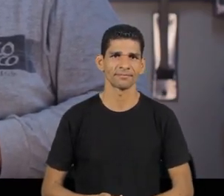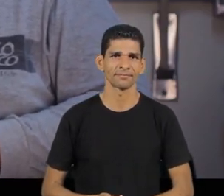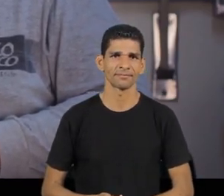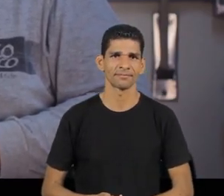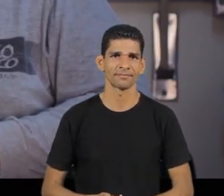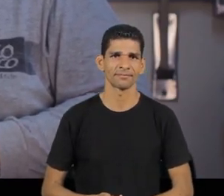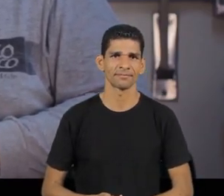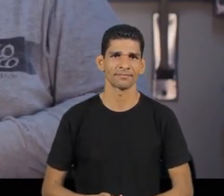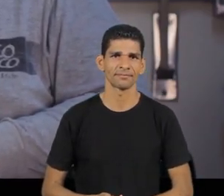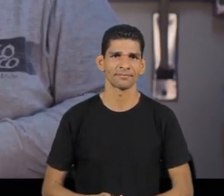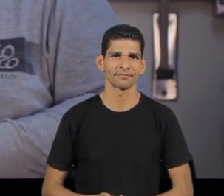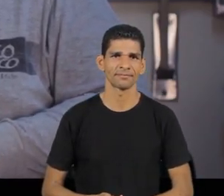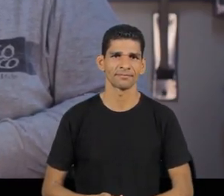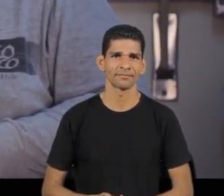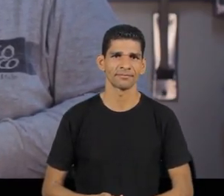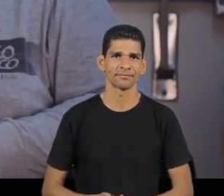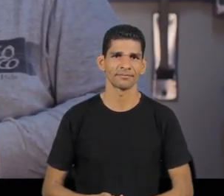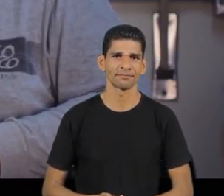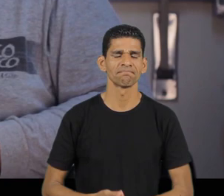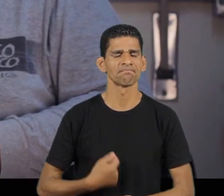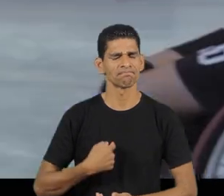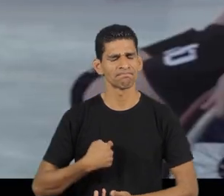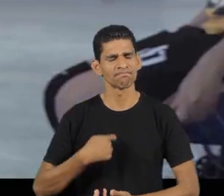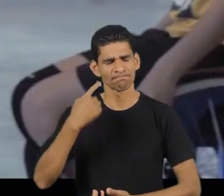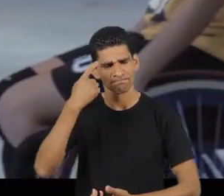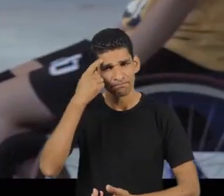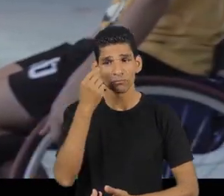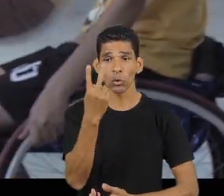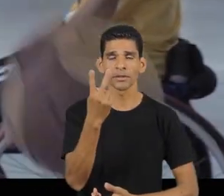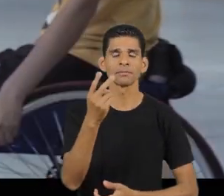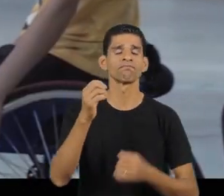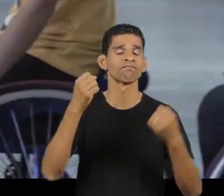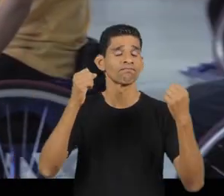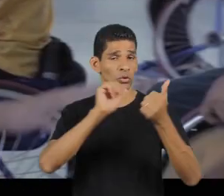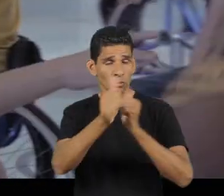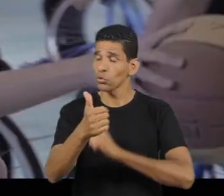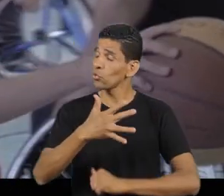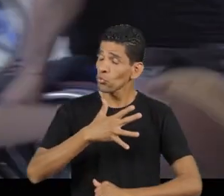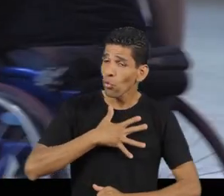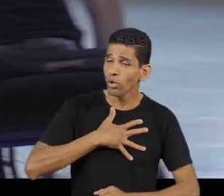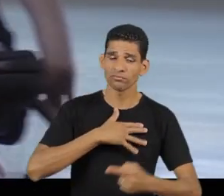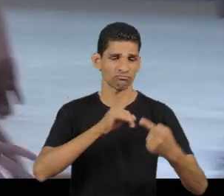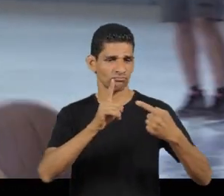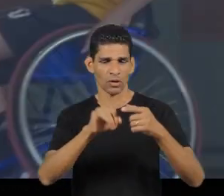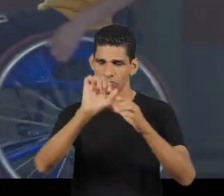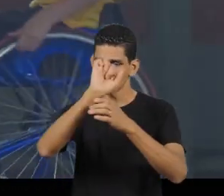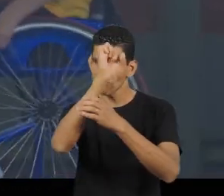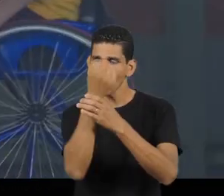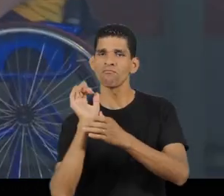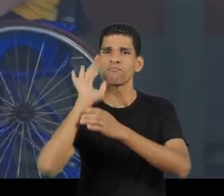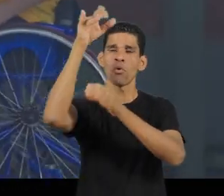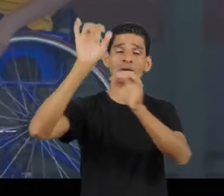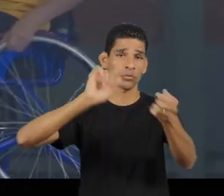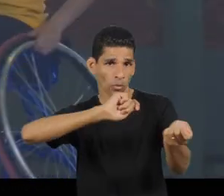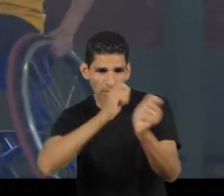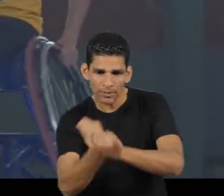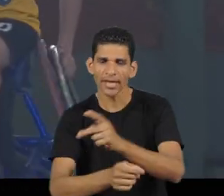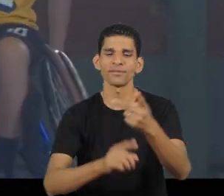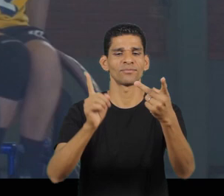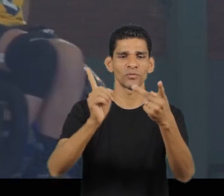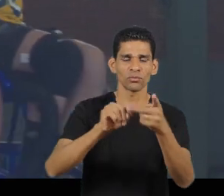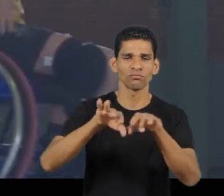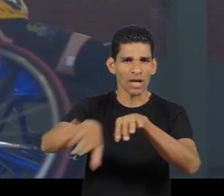São dois esportes que eu posso dizer que eu amo de paixão,